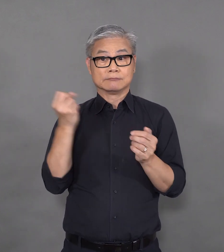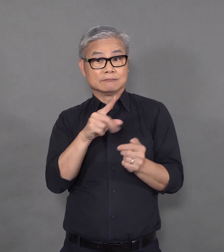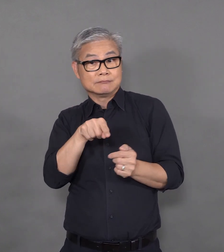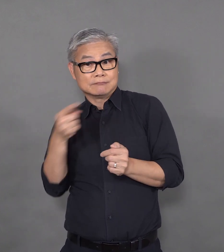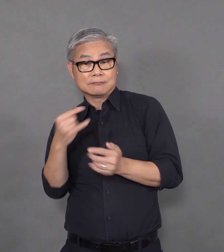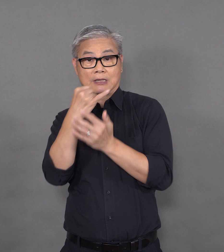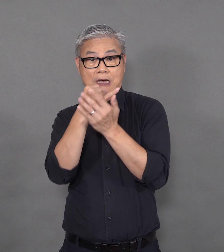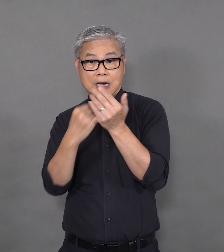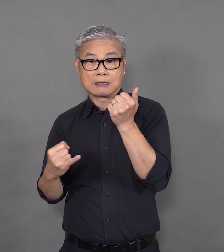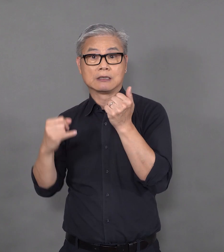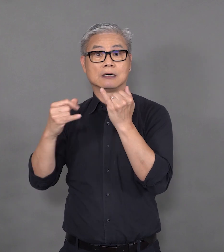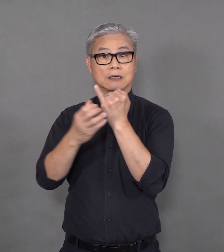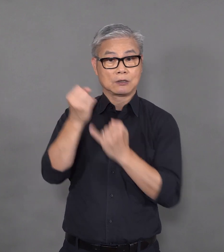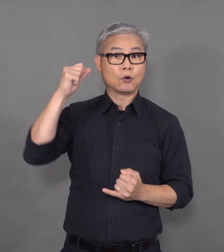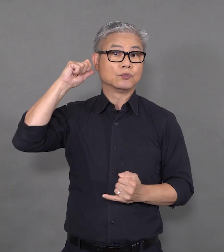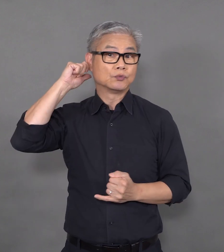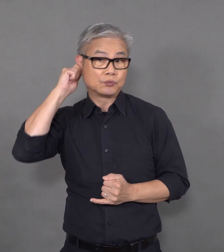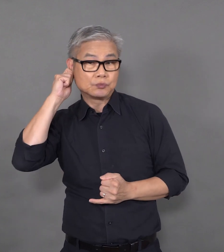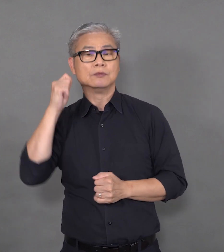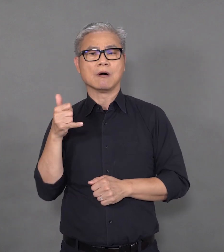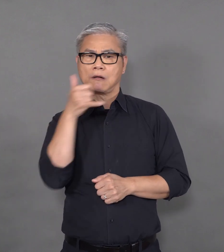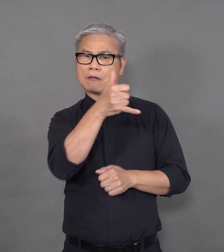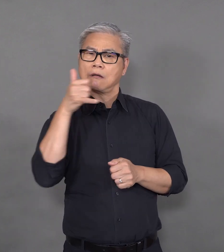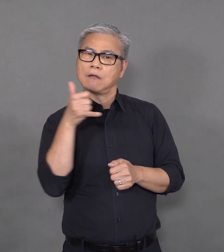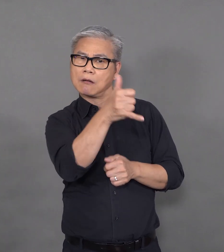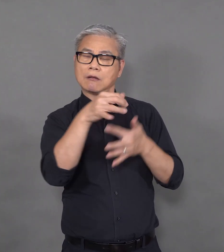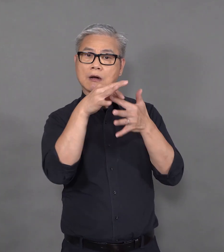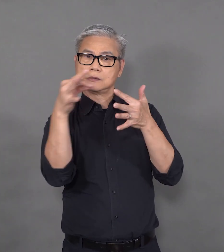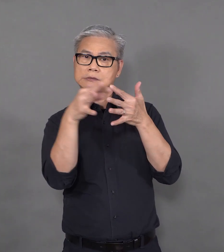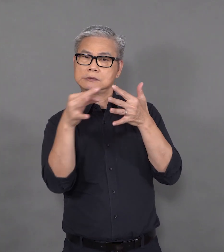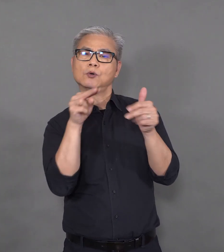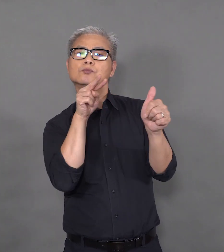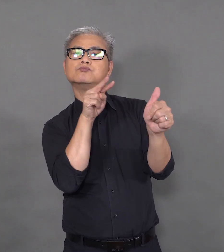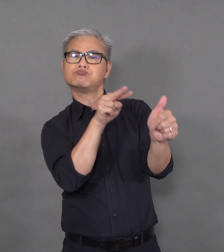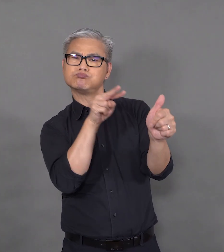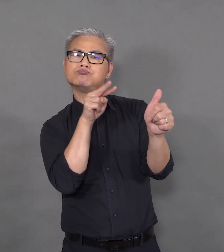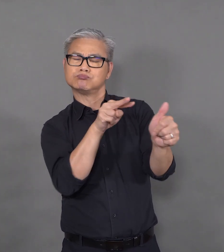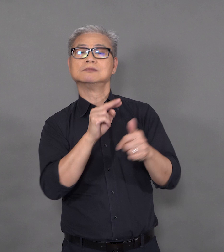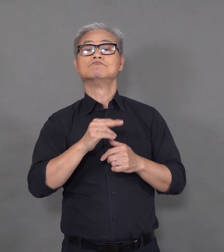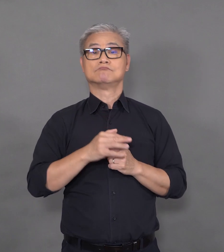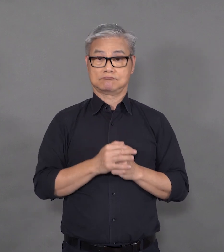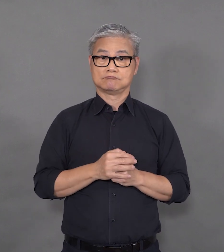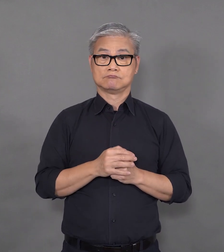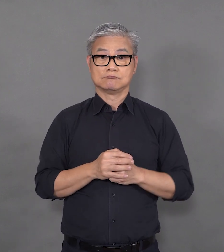還有間中到來的孫女